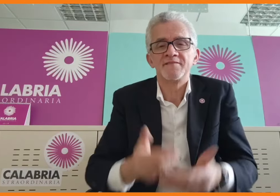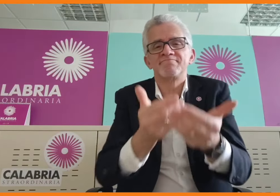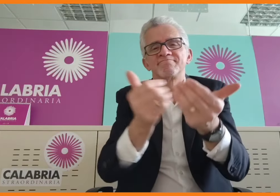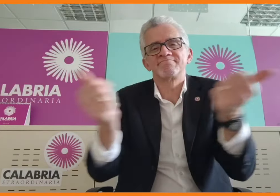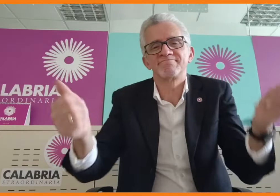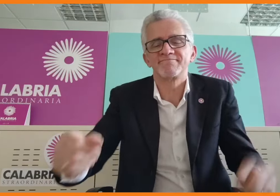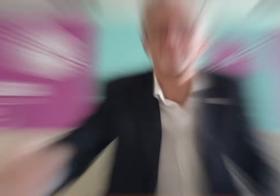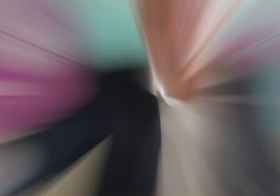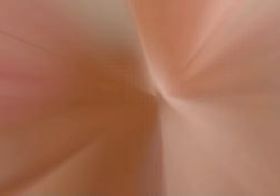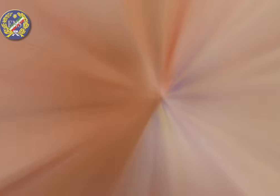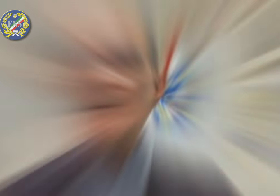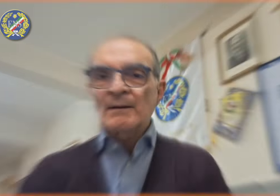Un saluto!